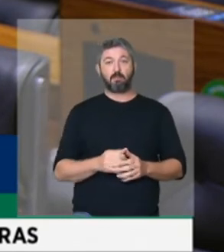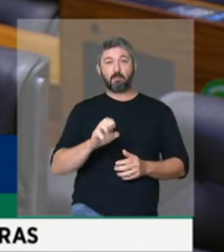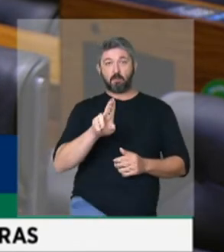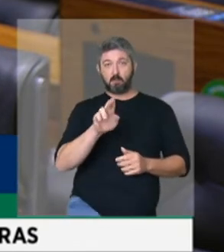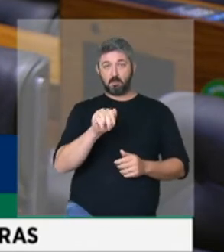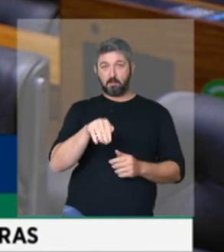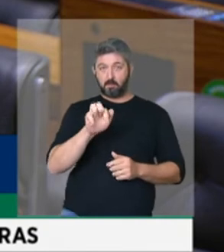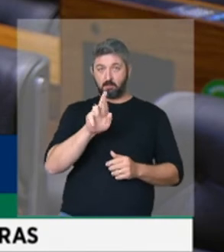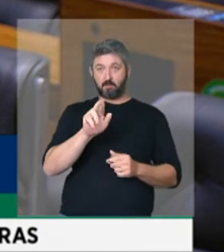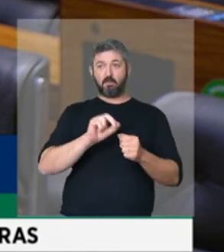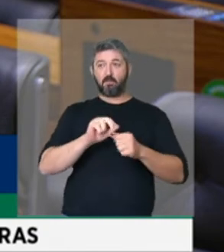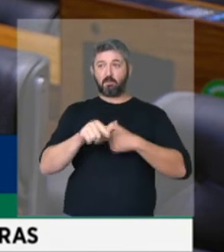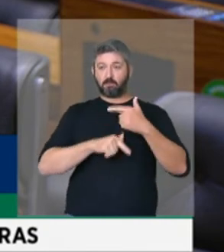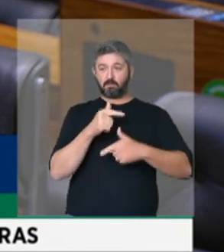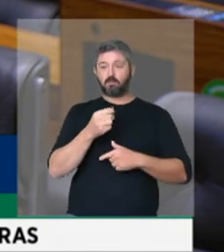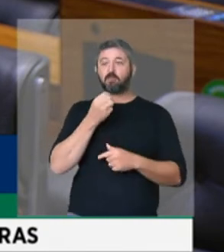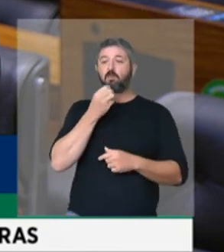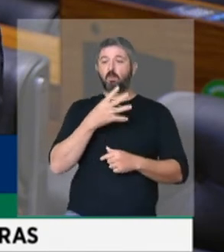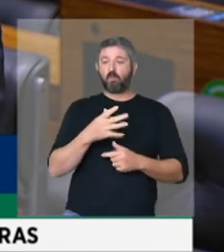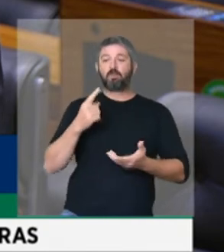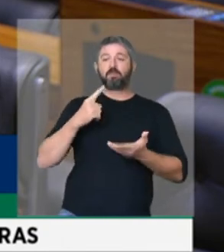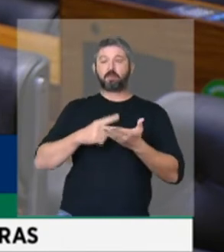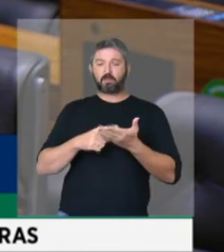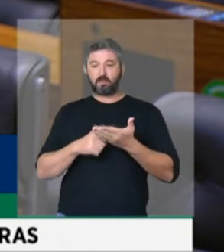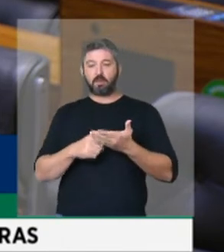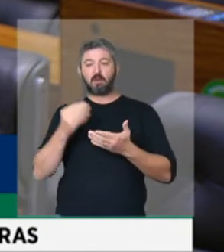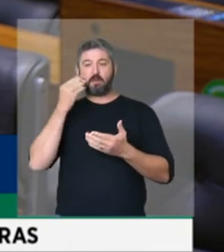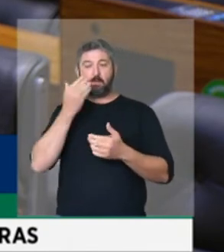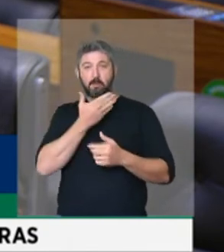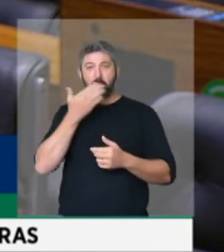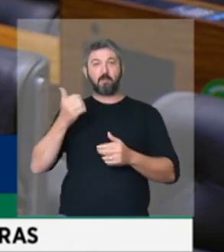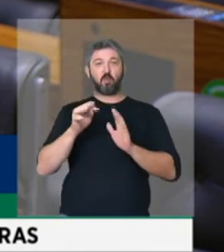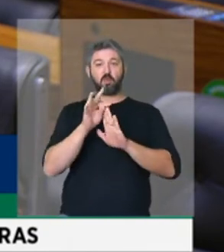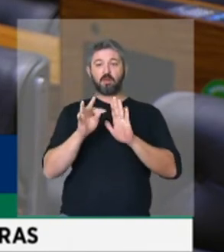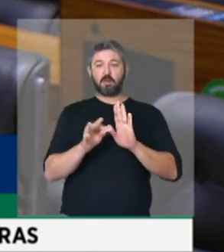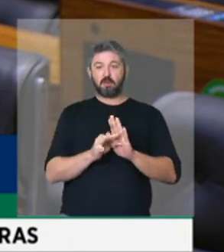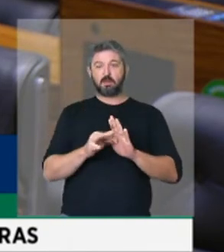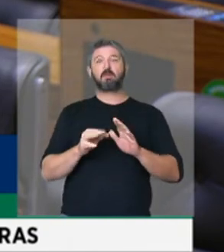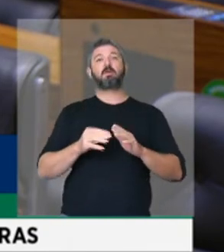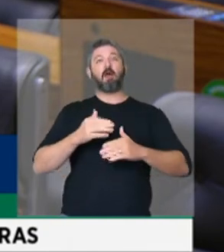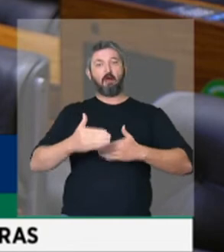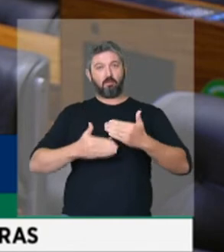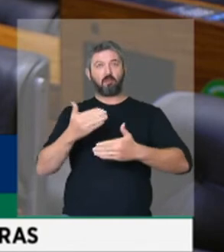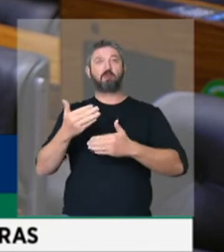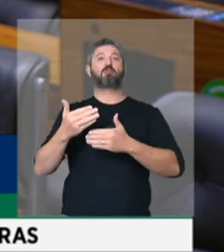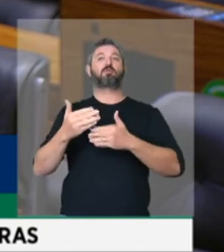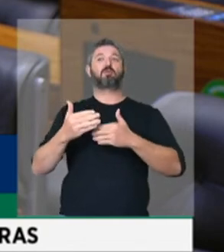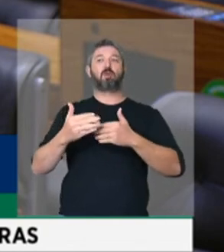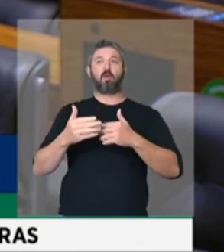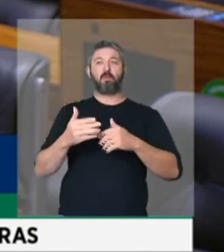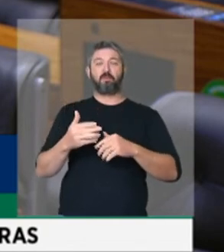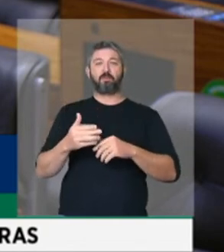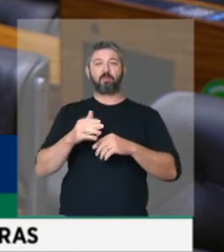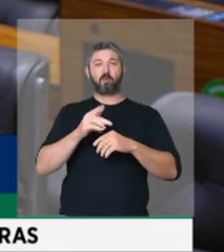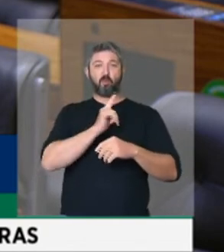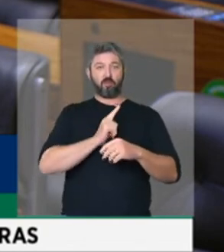LÍDERES DA BASE DO GOVERNO, ATENÇÃO PARA A PRÓXIMA VOTAÇÃO QUE É DESTAQUE DE PREFERÊNCIA PARA O TEXTO ORIGINAL DA MEDIDA